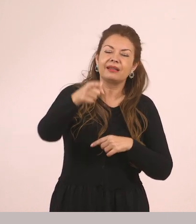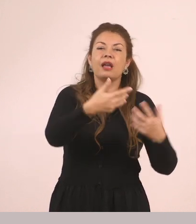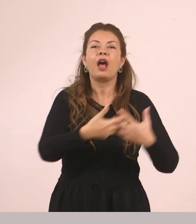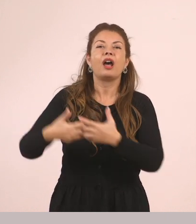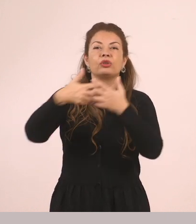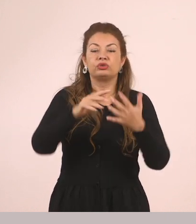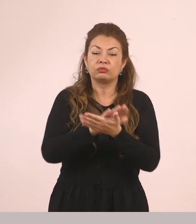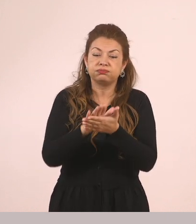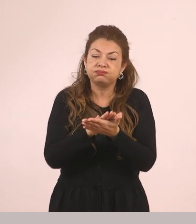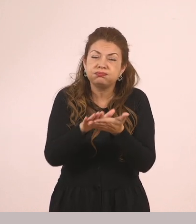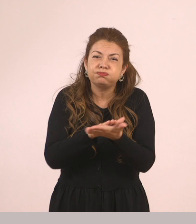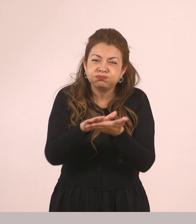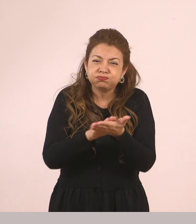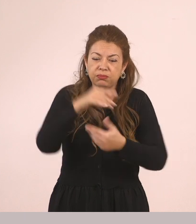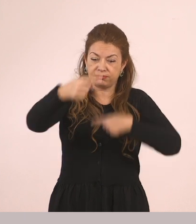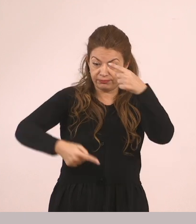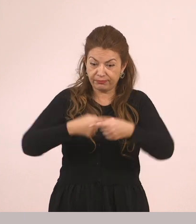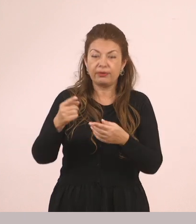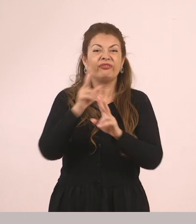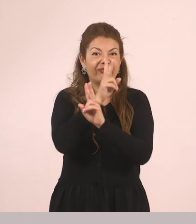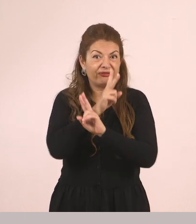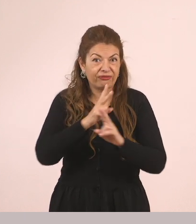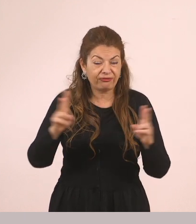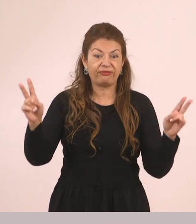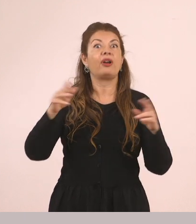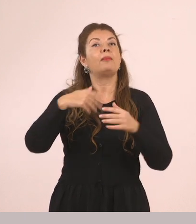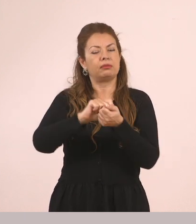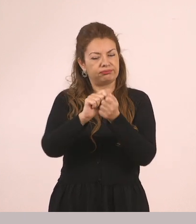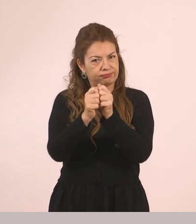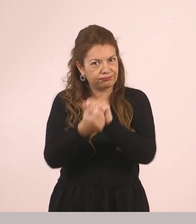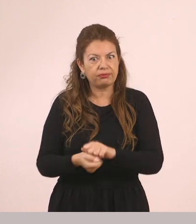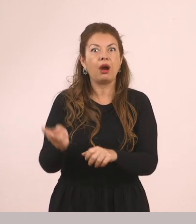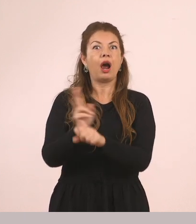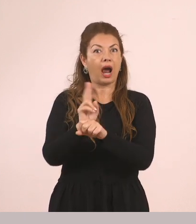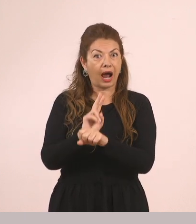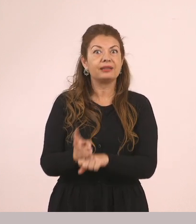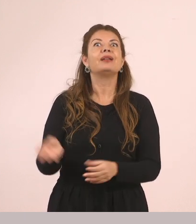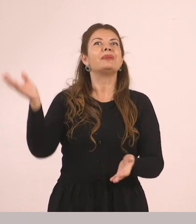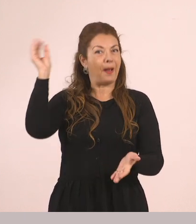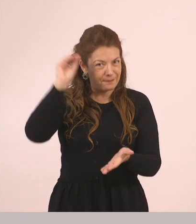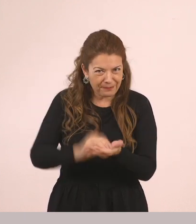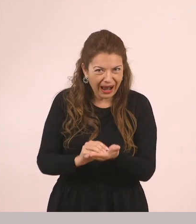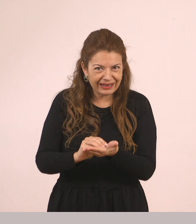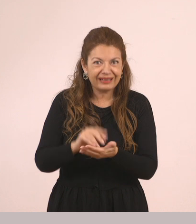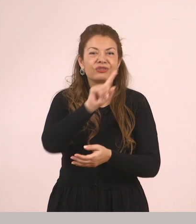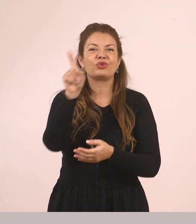θα μας κάνουν χαρτοπολτό και, αφού καθαριστούμε και ξαναγίνουμε χαρτί, τότε… θ' αναλάβουμε καινούρια αποστολή.